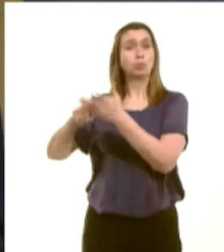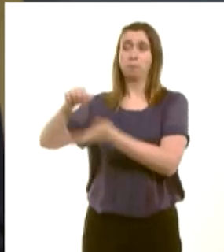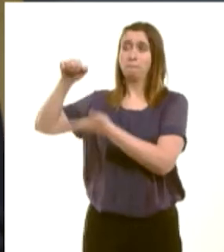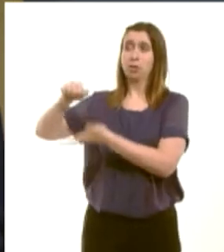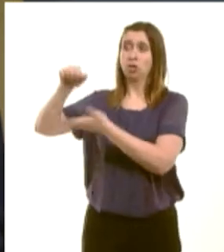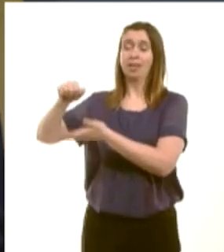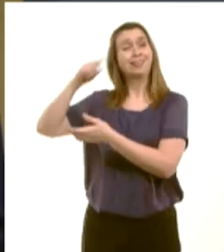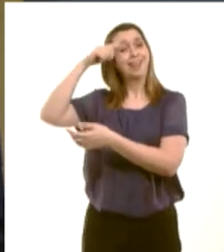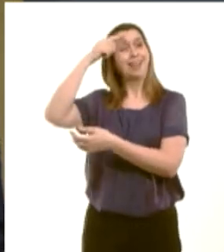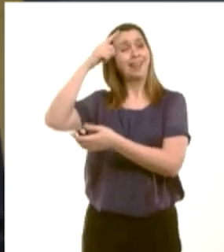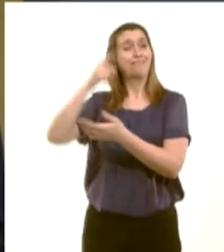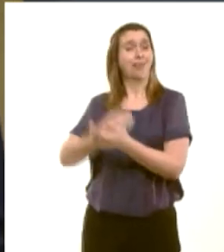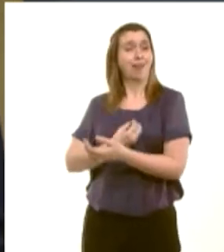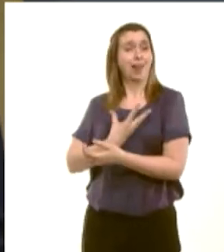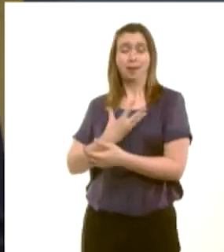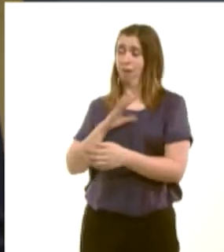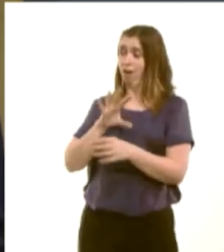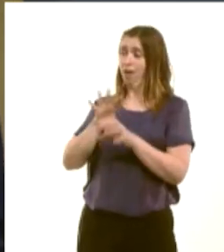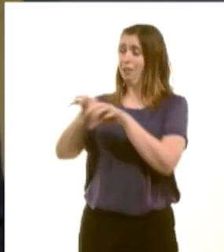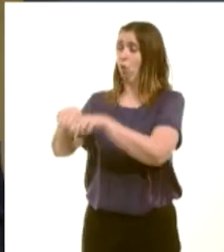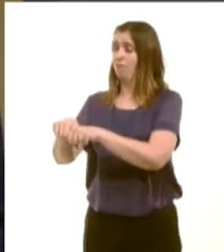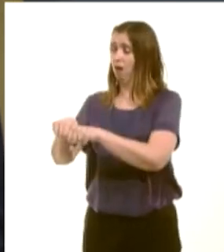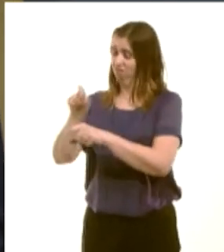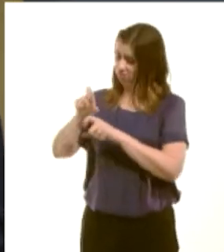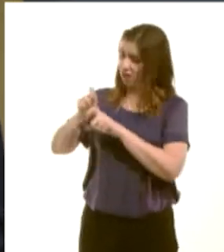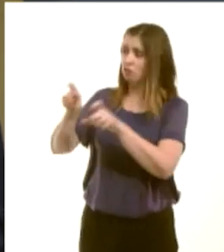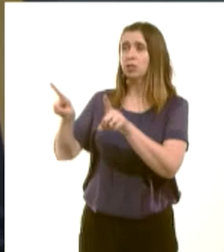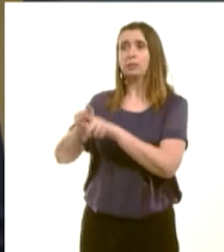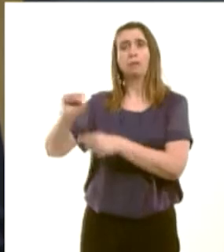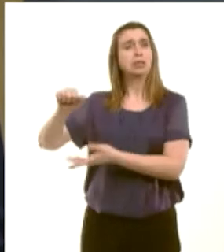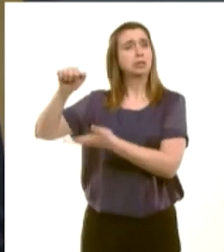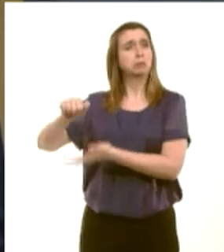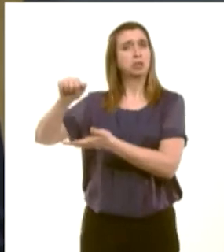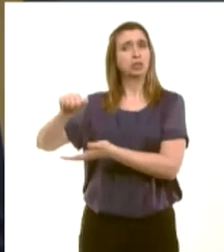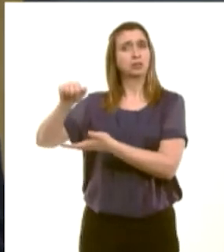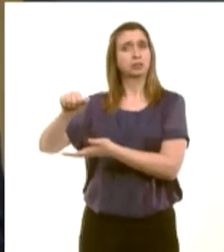byddai cyllideb Cymru yn crebachu dros 2 y cant dros y pum mlynedd nesaf yma. Rwan, mae